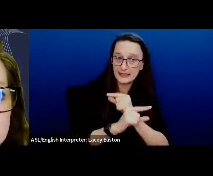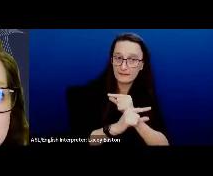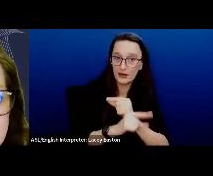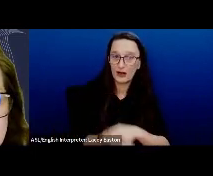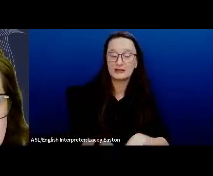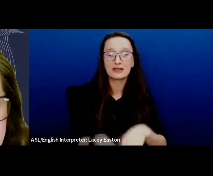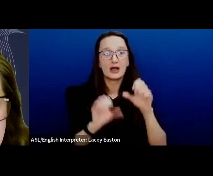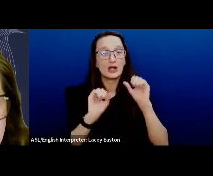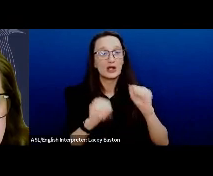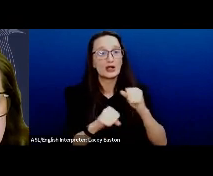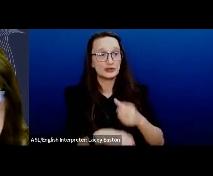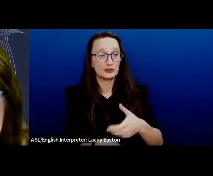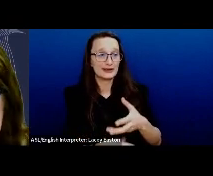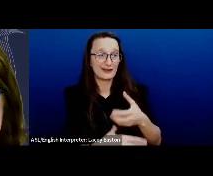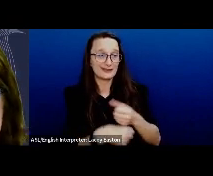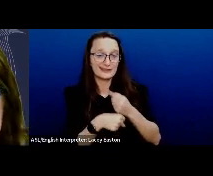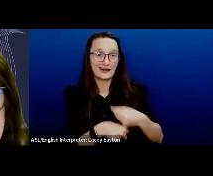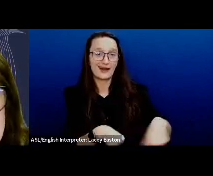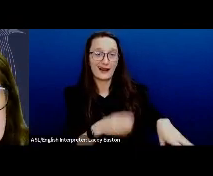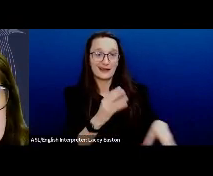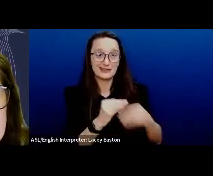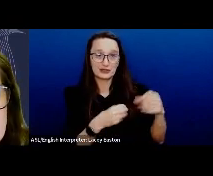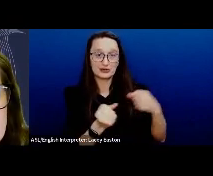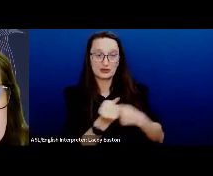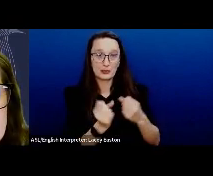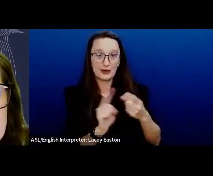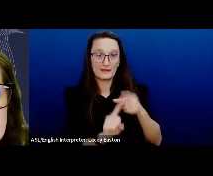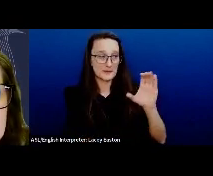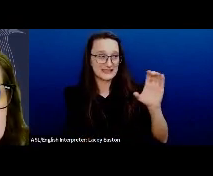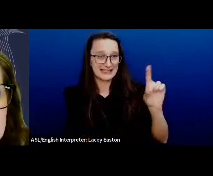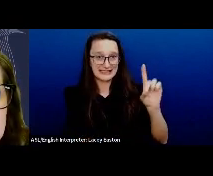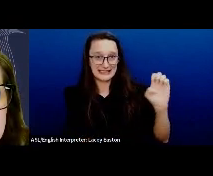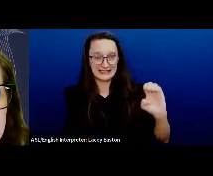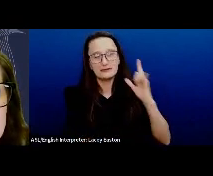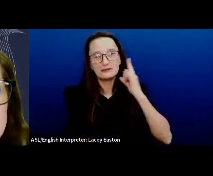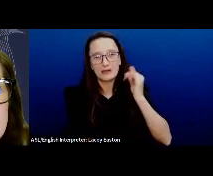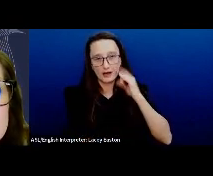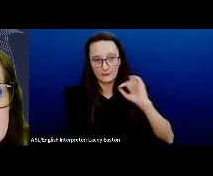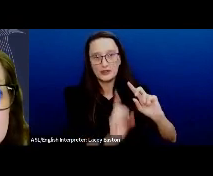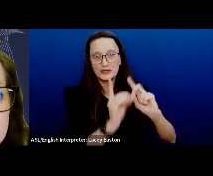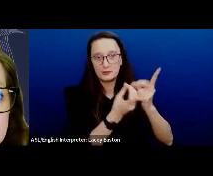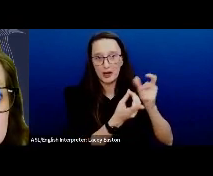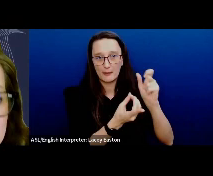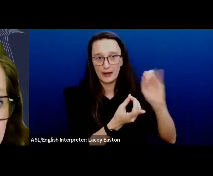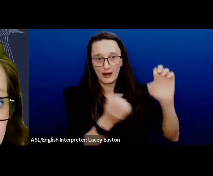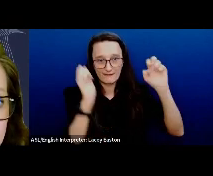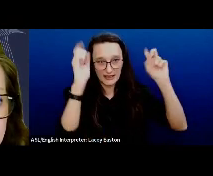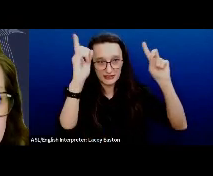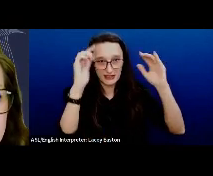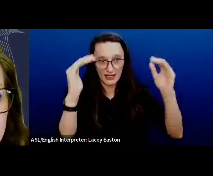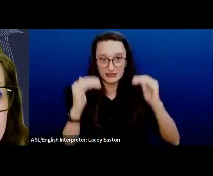departamento de educación de california o CDE los centros de empoderamiento familiar así que